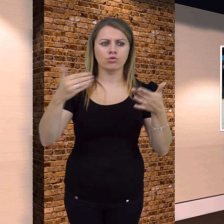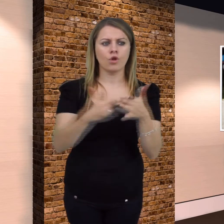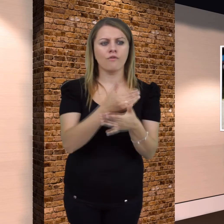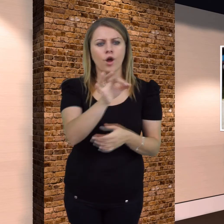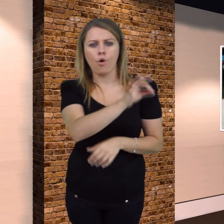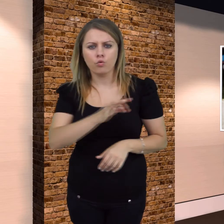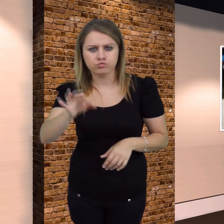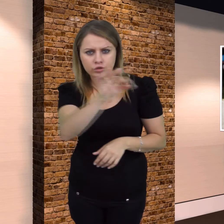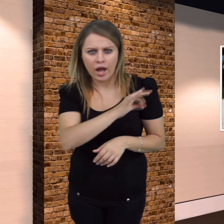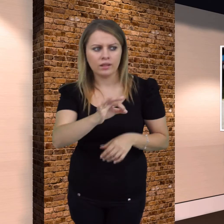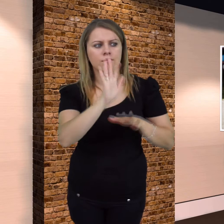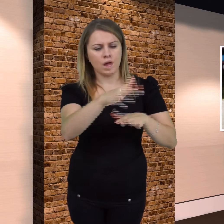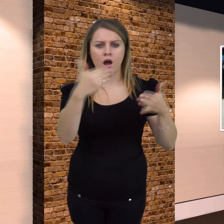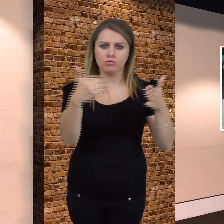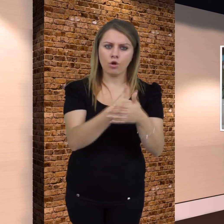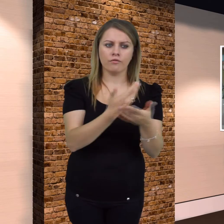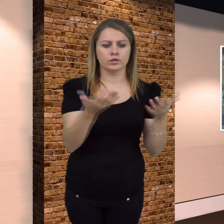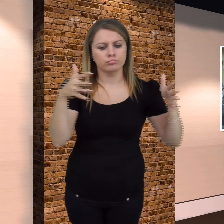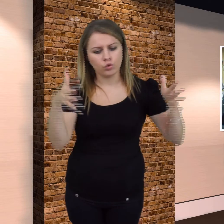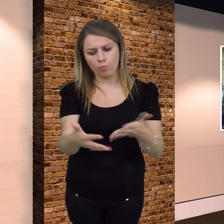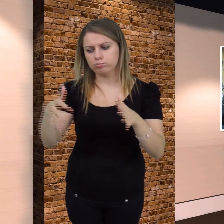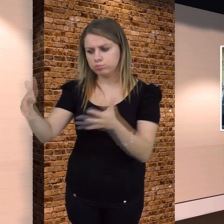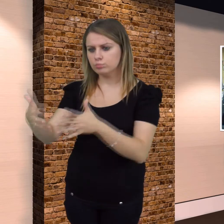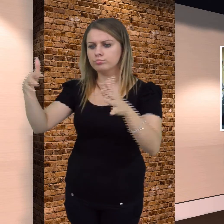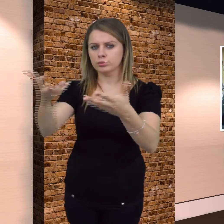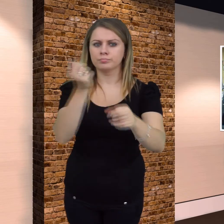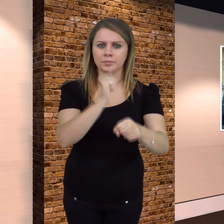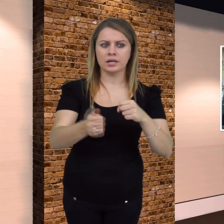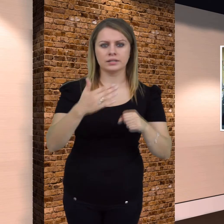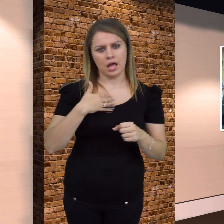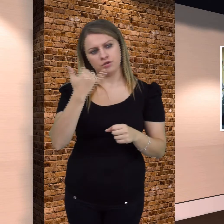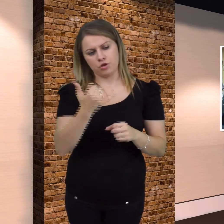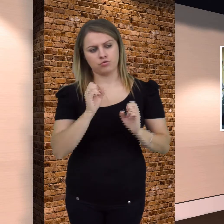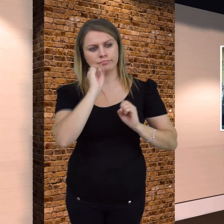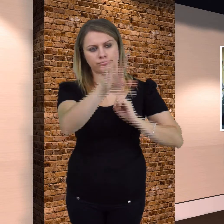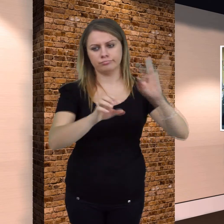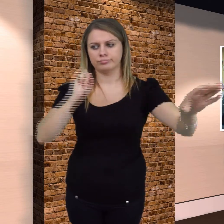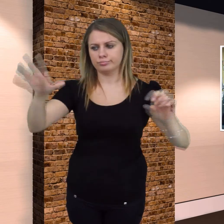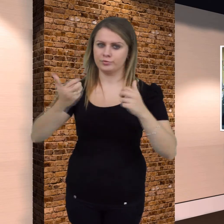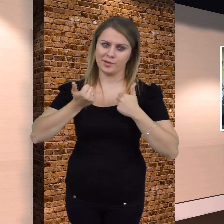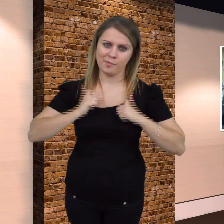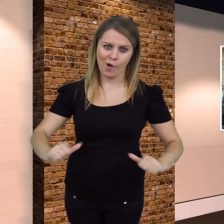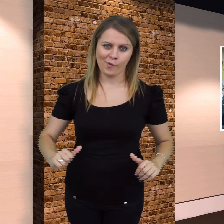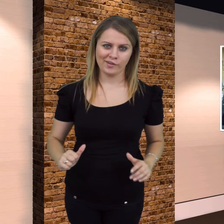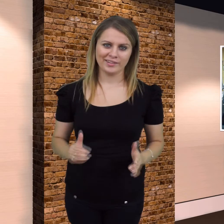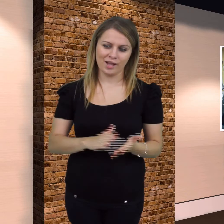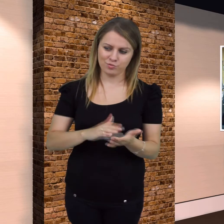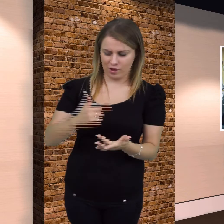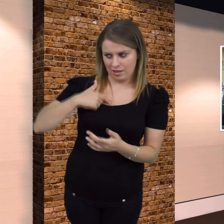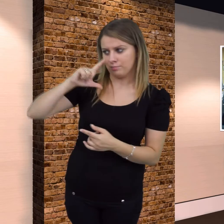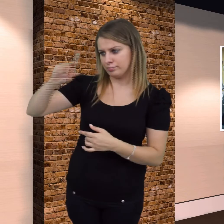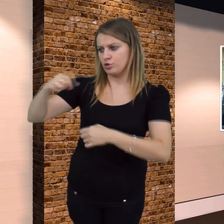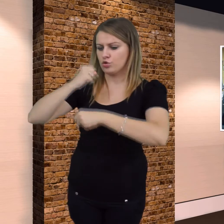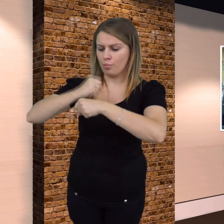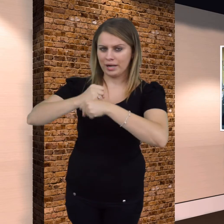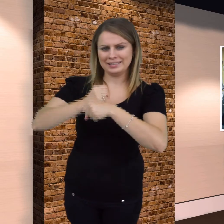Jest to fajna forma ponieważ można zostawić dziecko w klubie i w tym czasie pójść na kilka godzin do pracy.